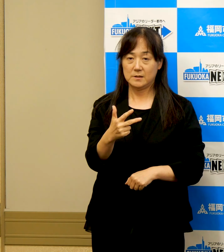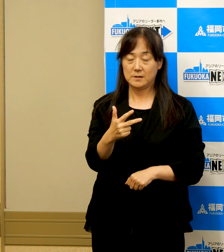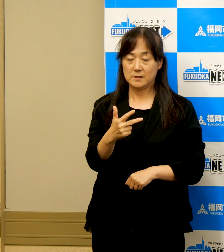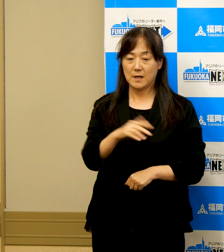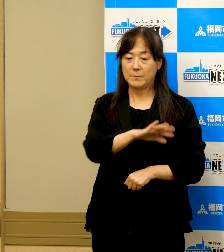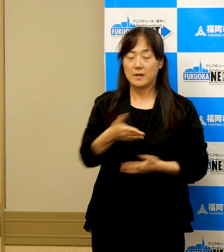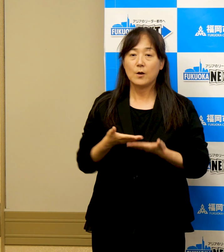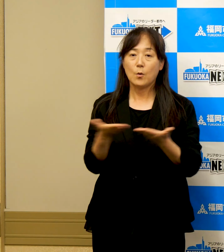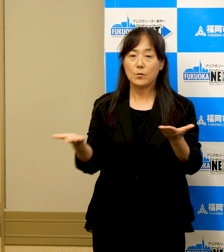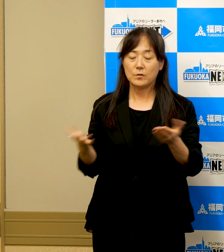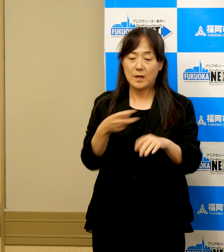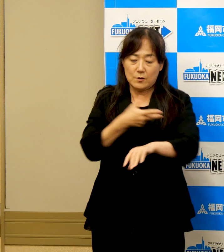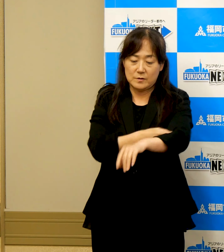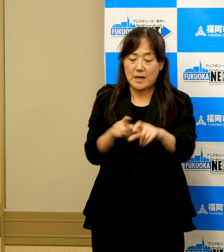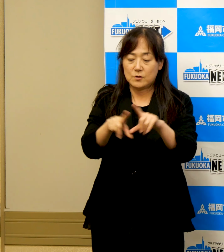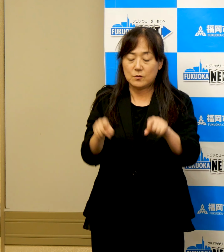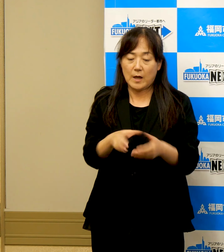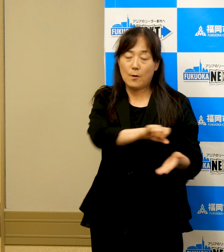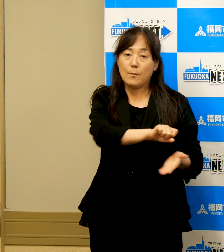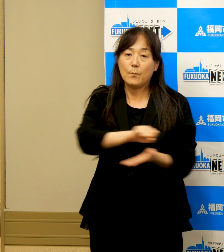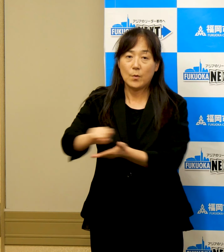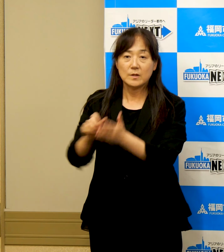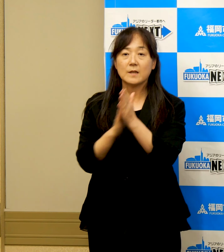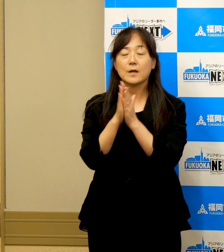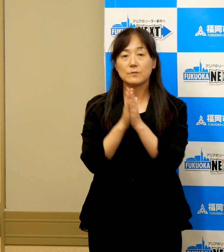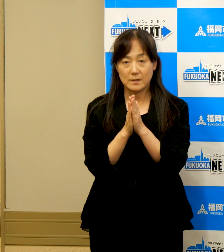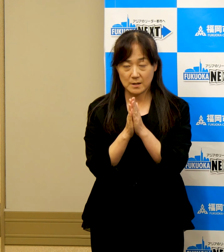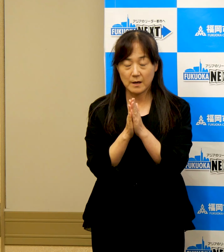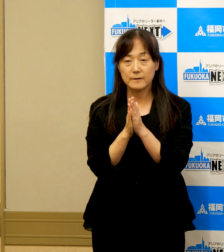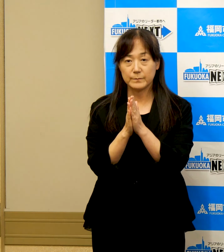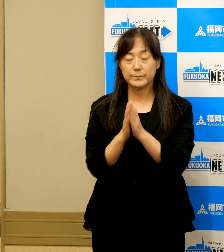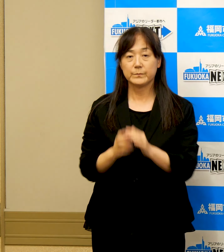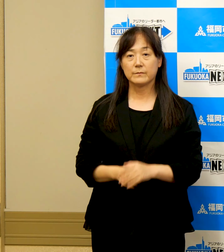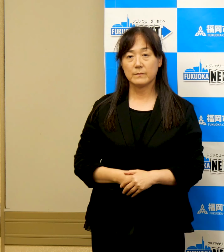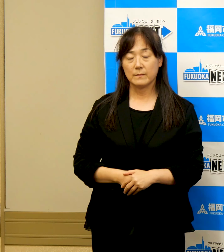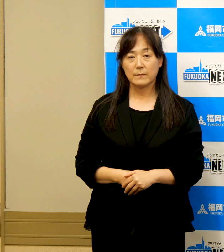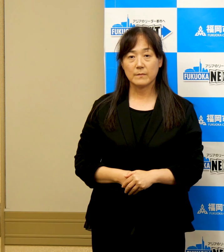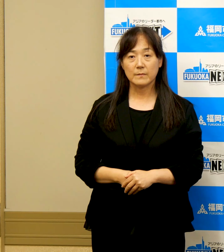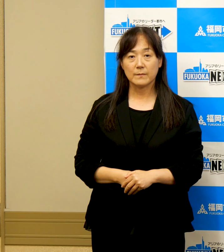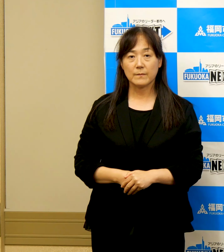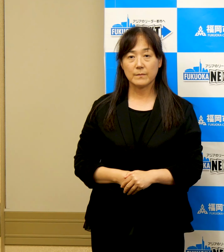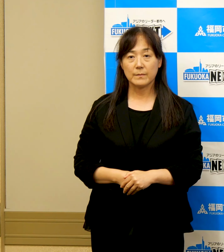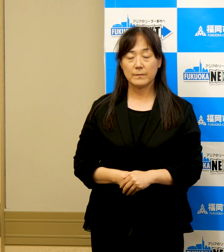接種券をお持ちいただければと思っております